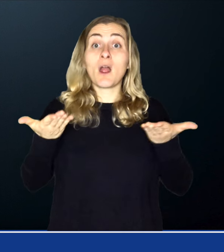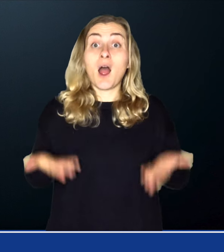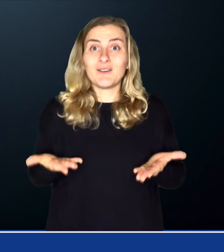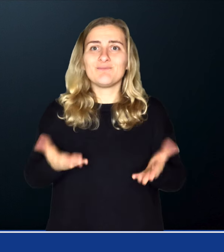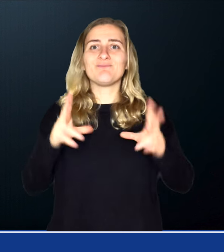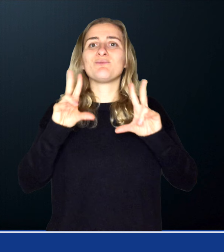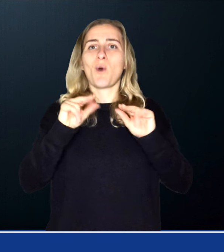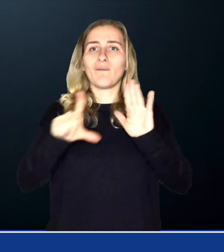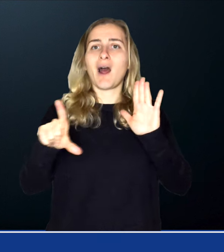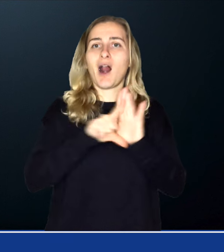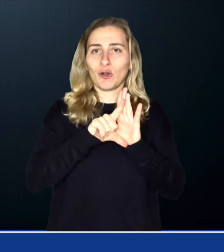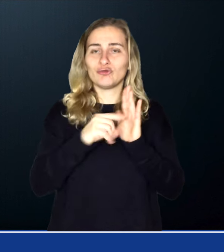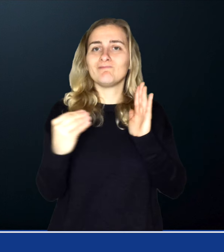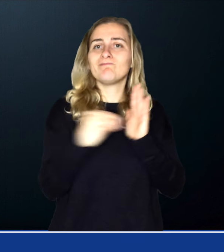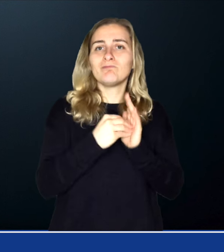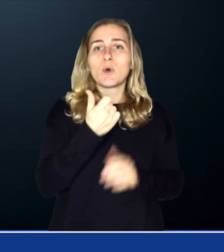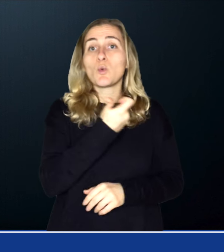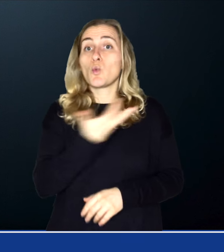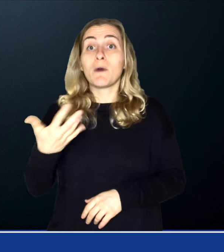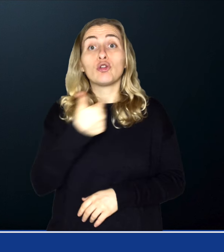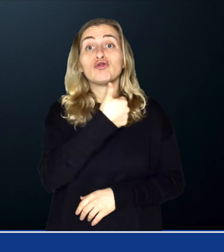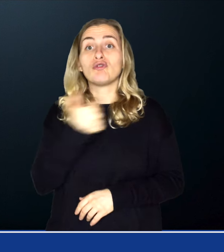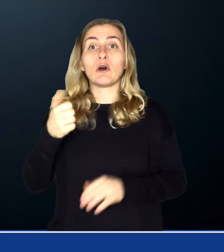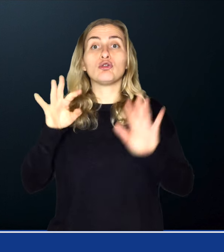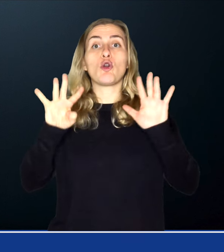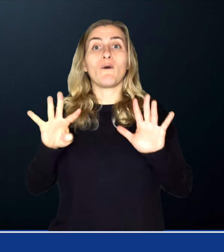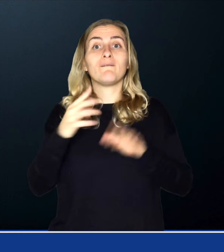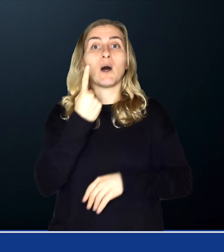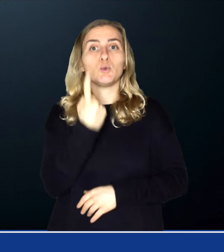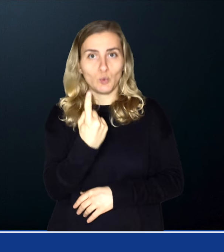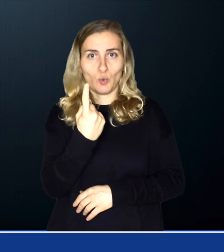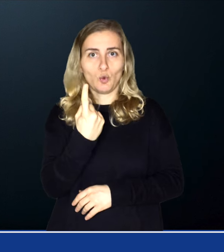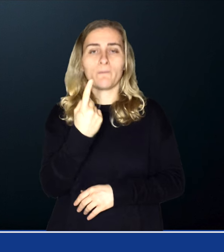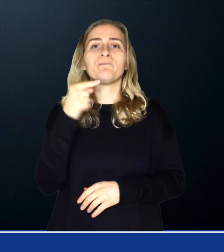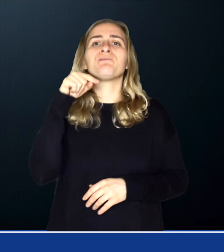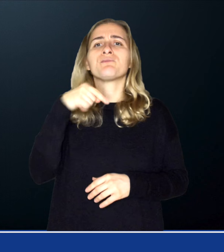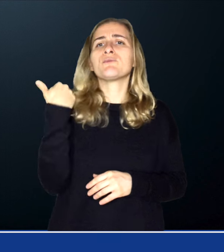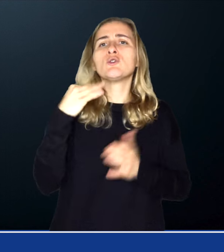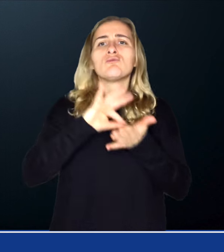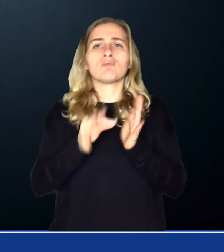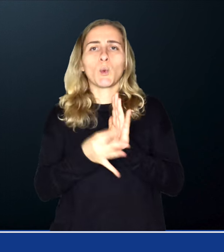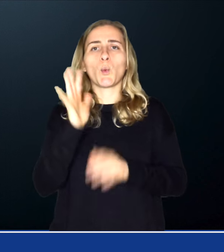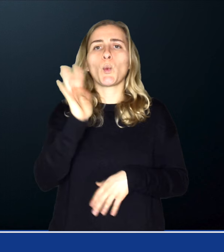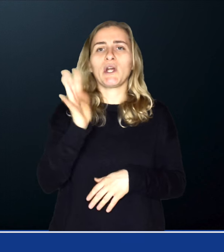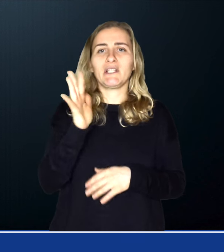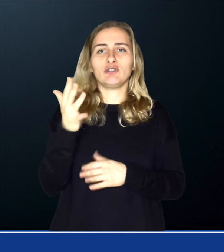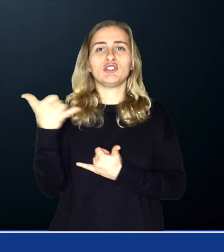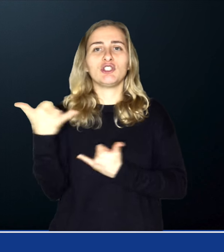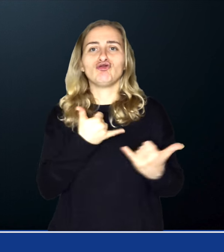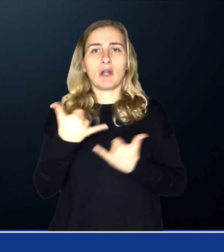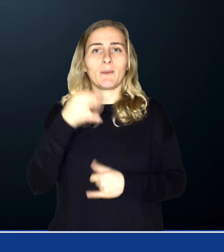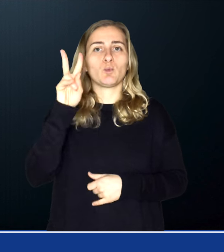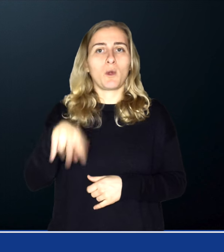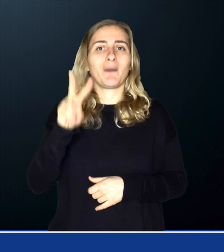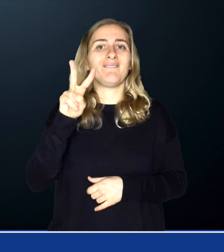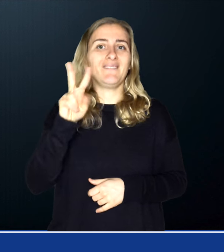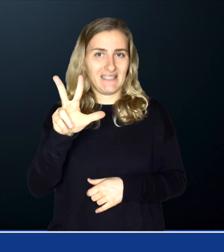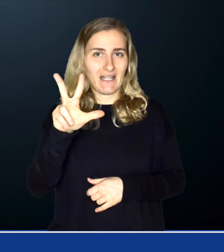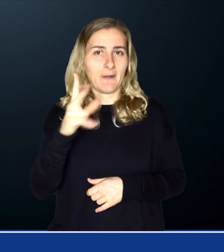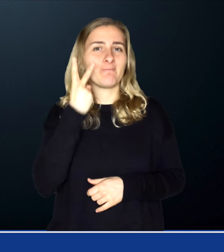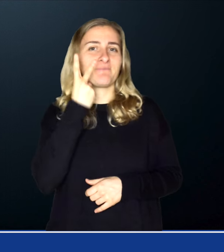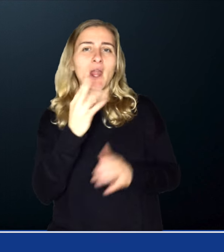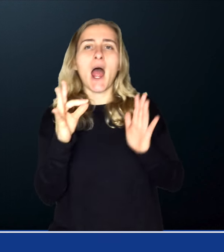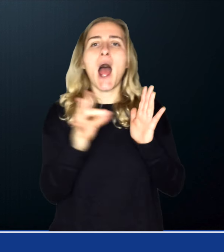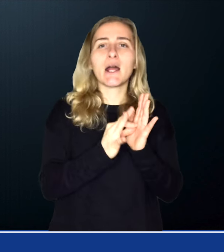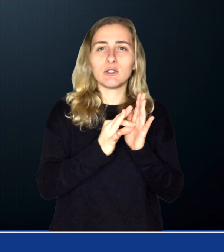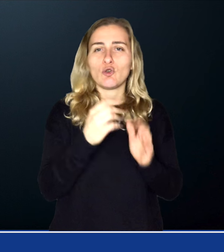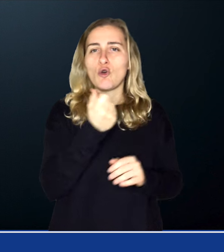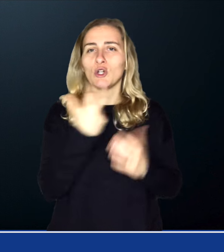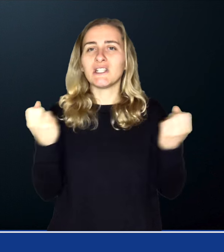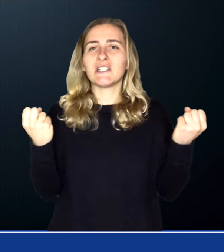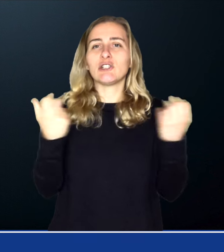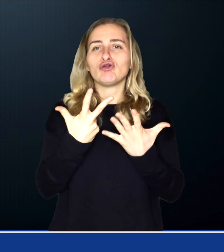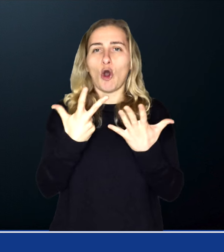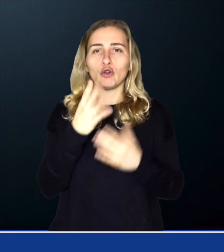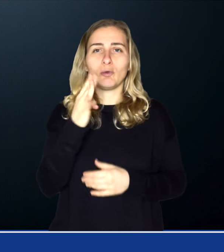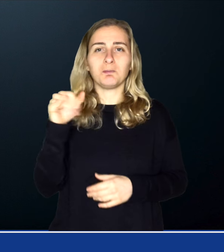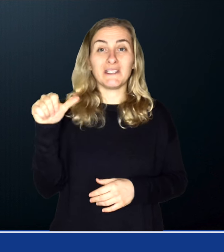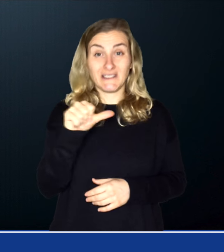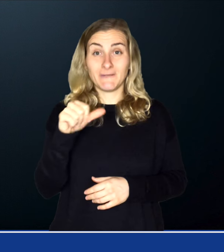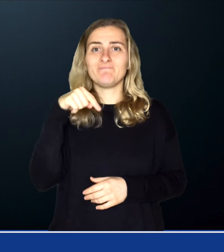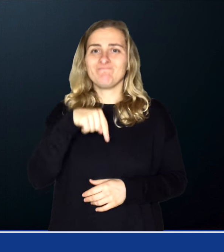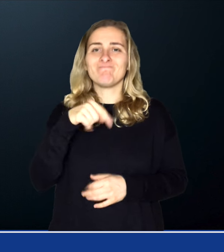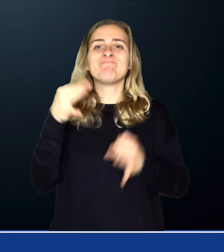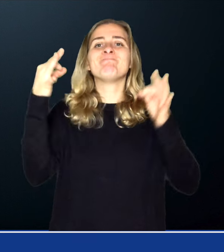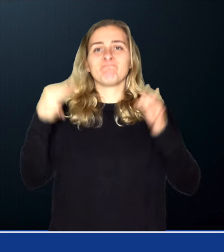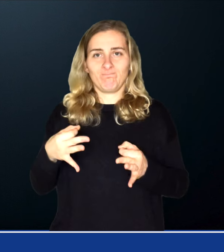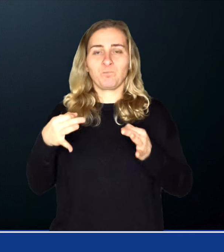Si fa seguito quindi alla suindicata Circolare ENS per comunicare che l'art. 18 bis della Legge 15 dicembre 2023 n. 191 pubblicata sulla G.U. n.293 del 16.12.2023 è